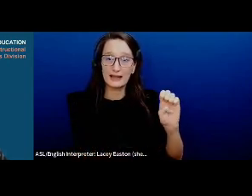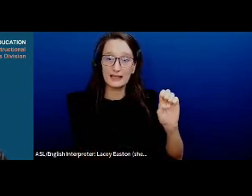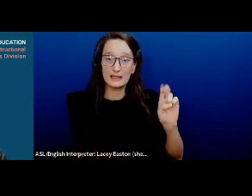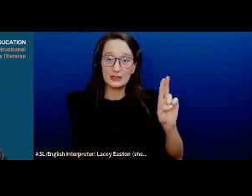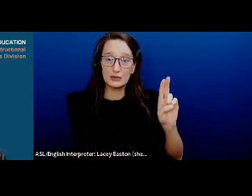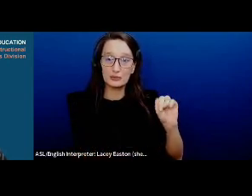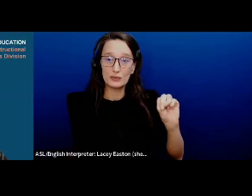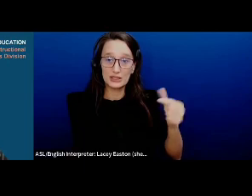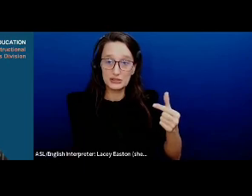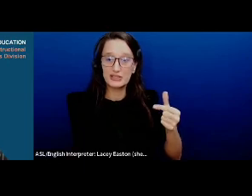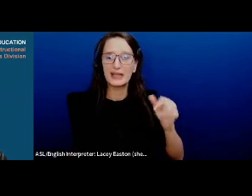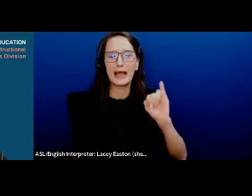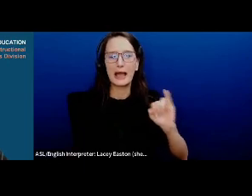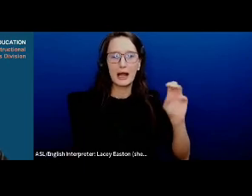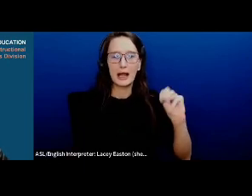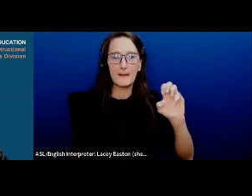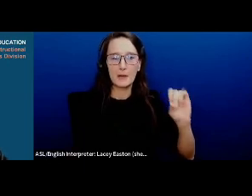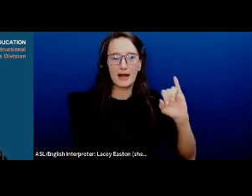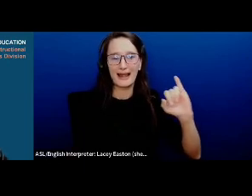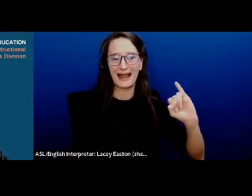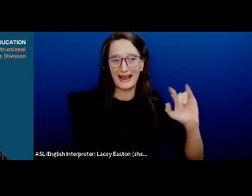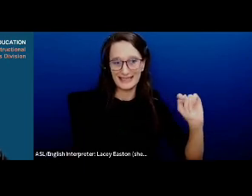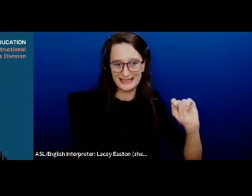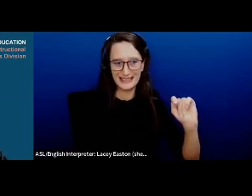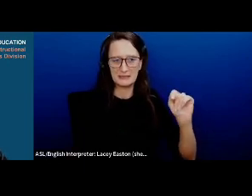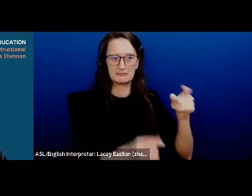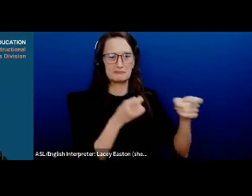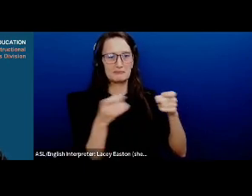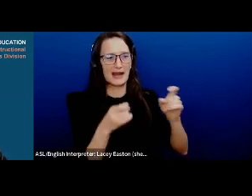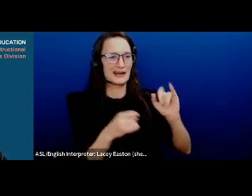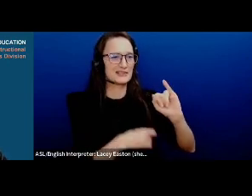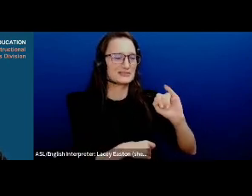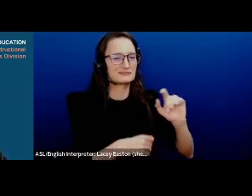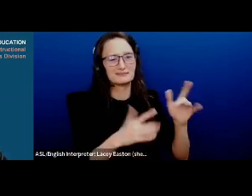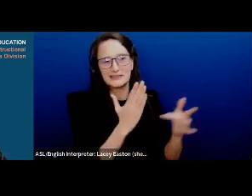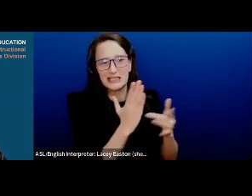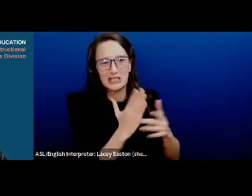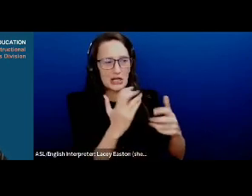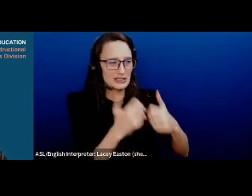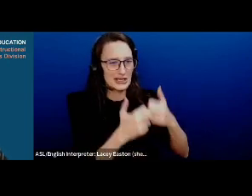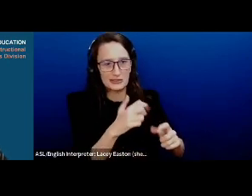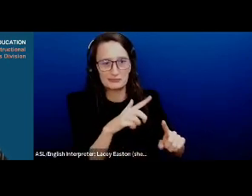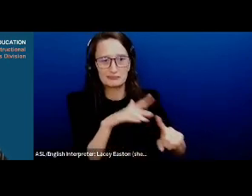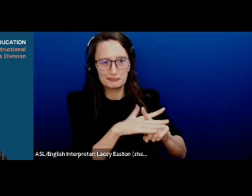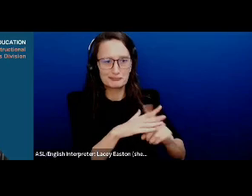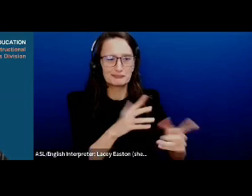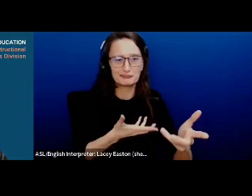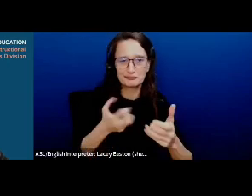los problemas tecnológicos que surgen y de la interacción con los educadores. James